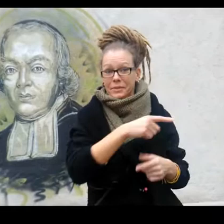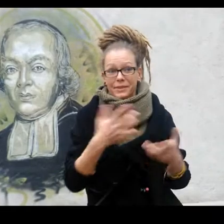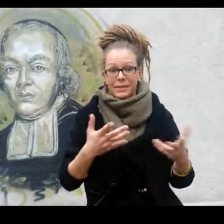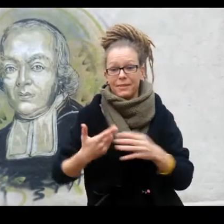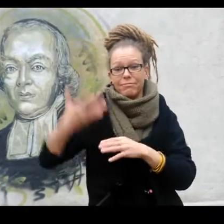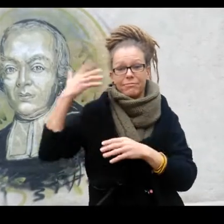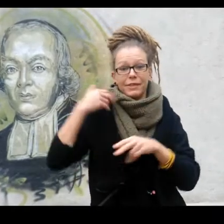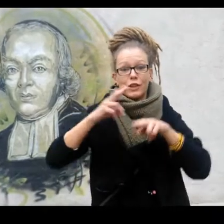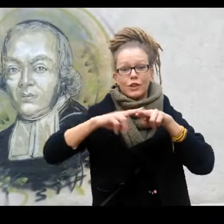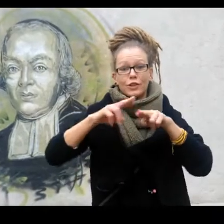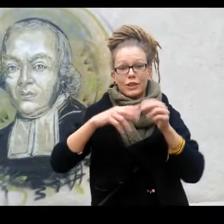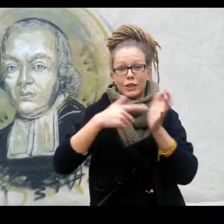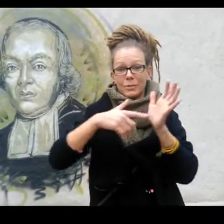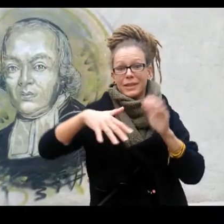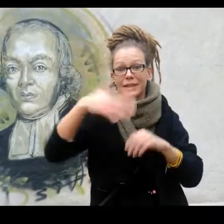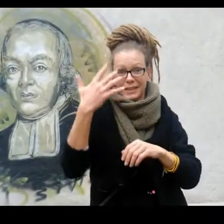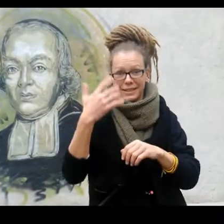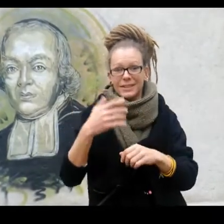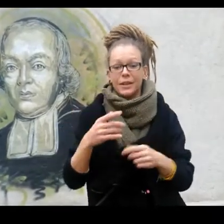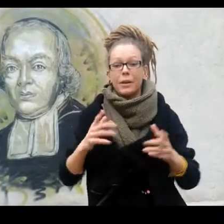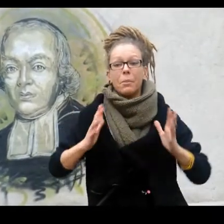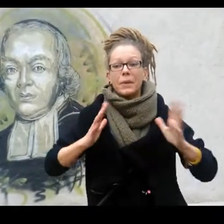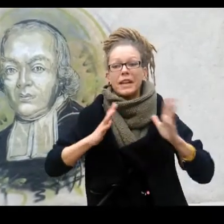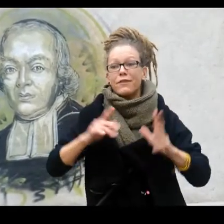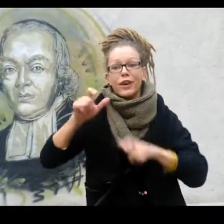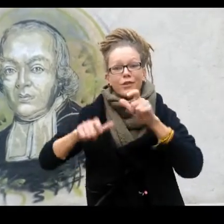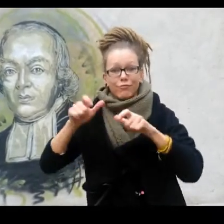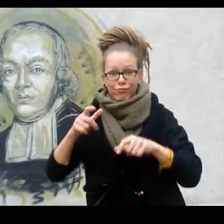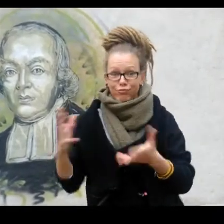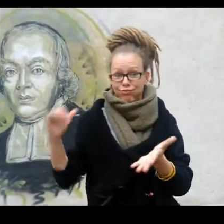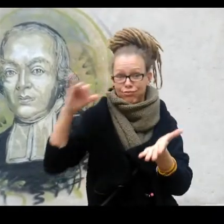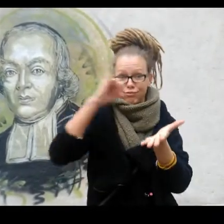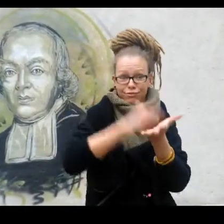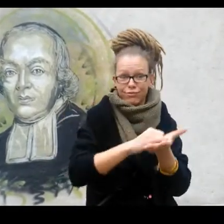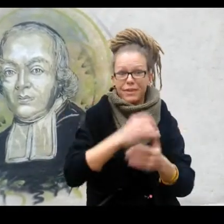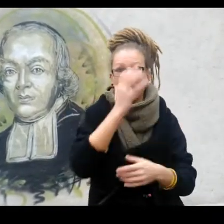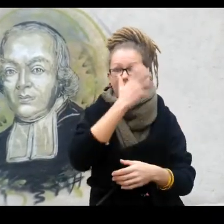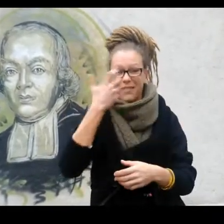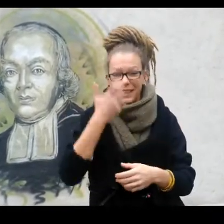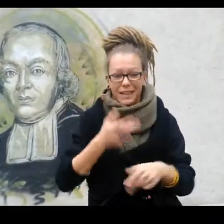lors du chantier 2015, que des volontaires ont atteri en Afrique...